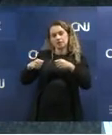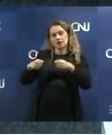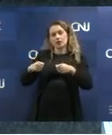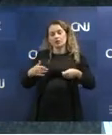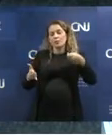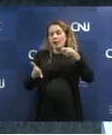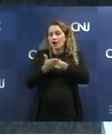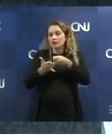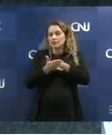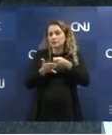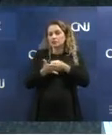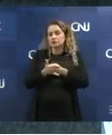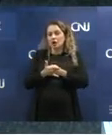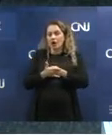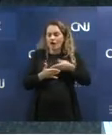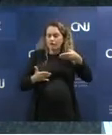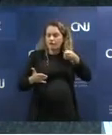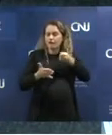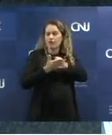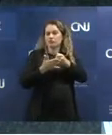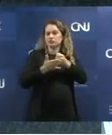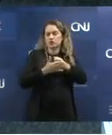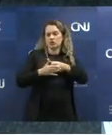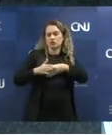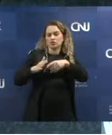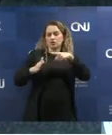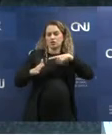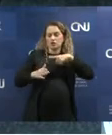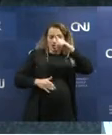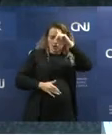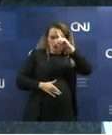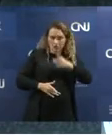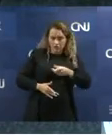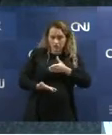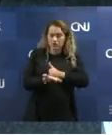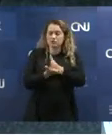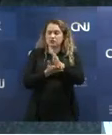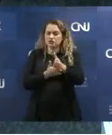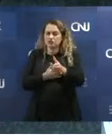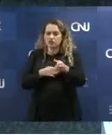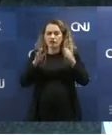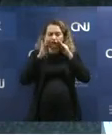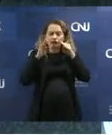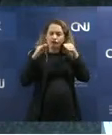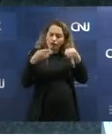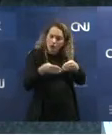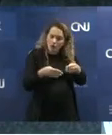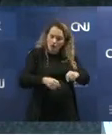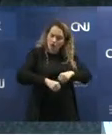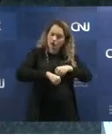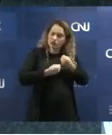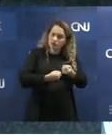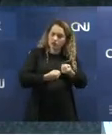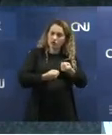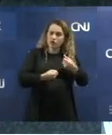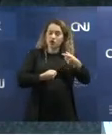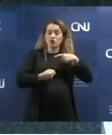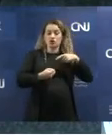foram todos os deveres de diligência, de dedicação e de não exceder injustificadamente os prazos para sentenciar